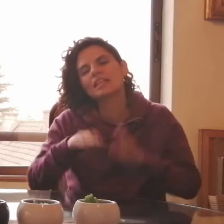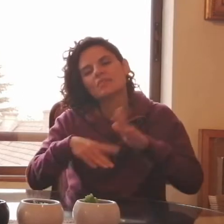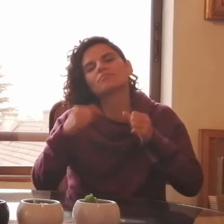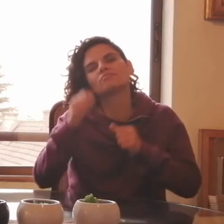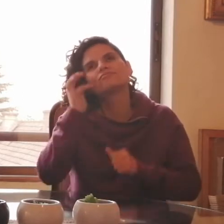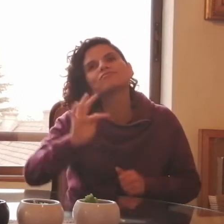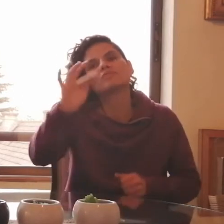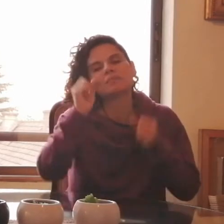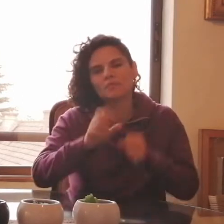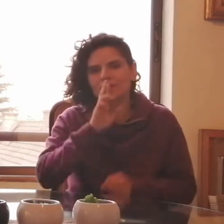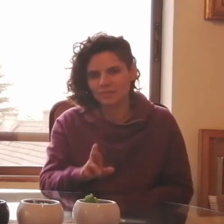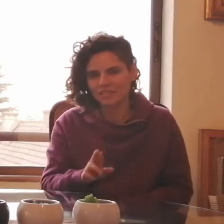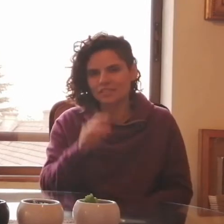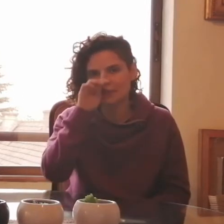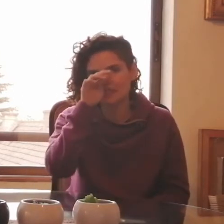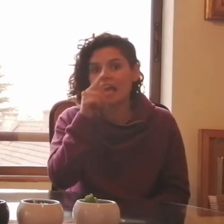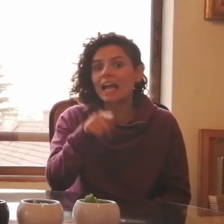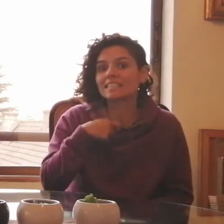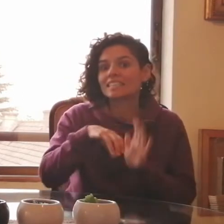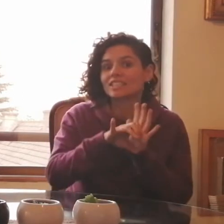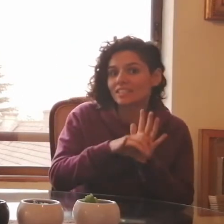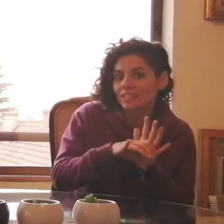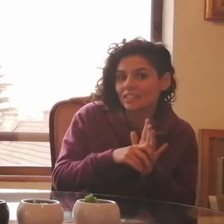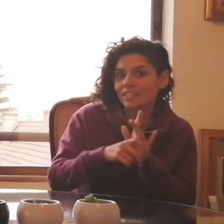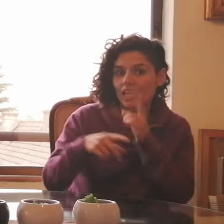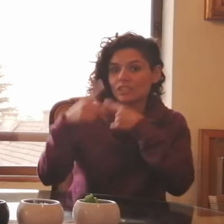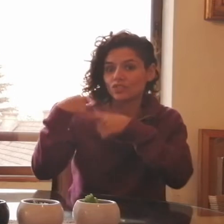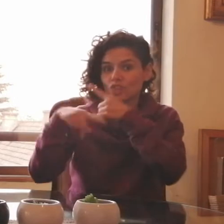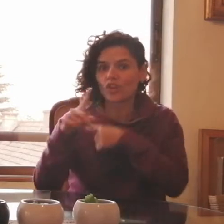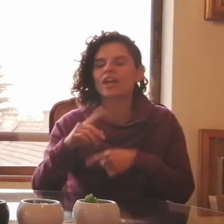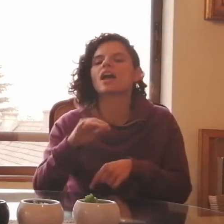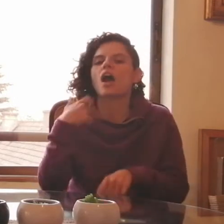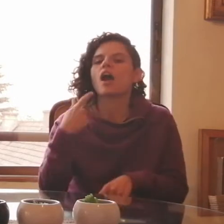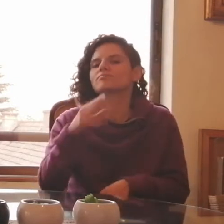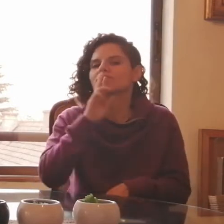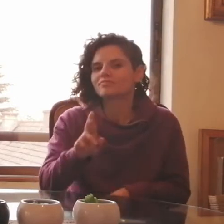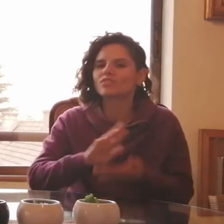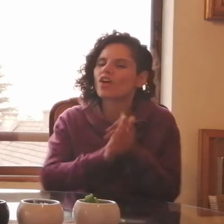vamos a responder las historias de instagram, las preguntas que hagan a la Jefa